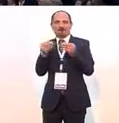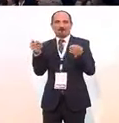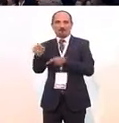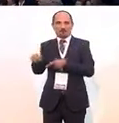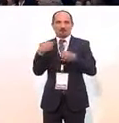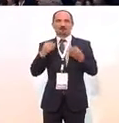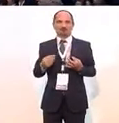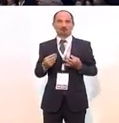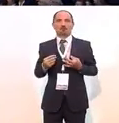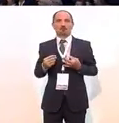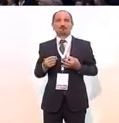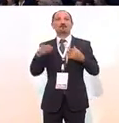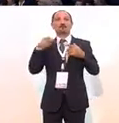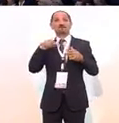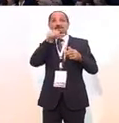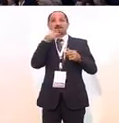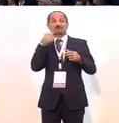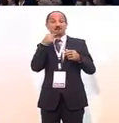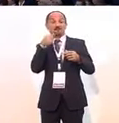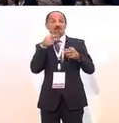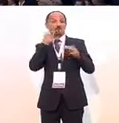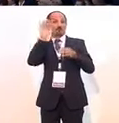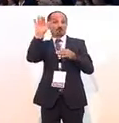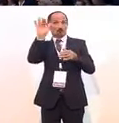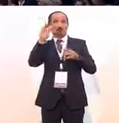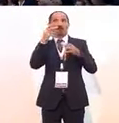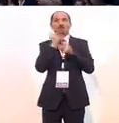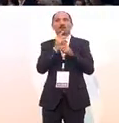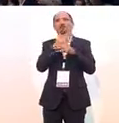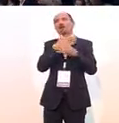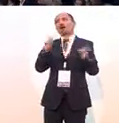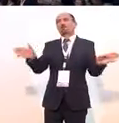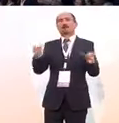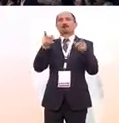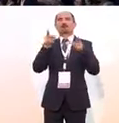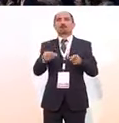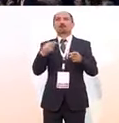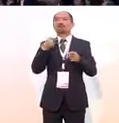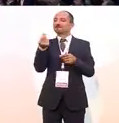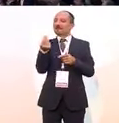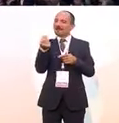Ma se vogliamo parlare di futuro, apriamoci. Qui si è discusso di salario minimo. Non